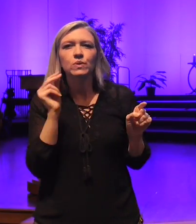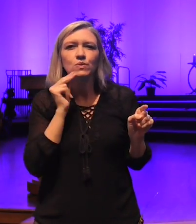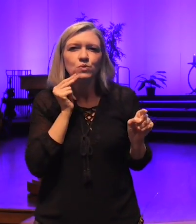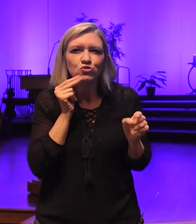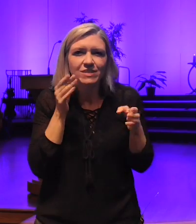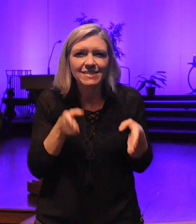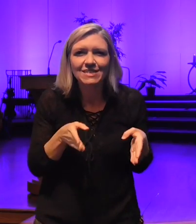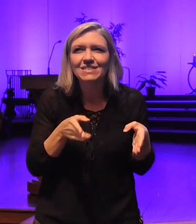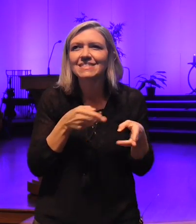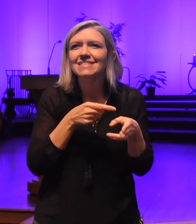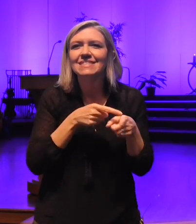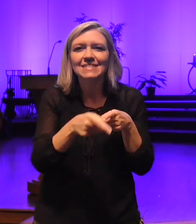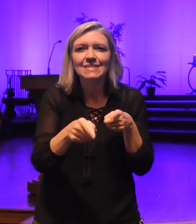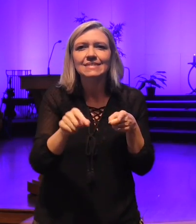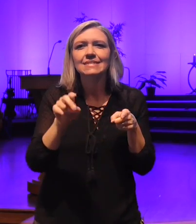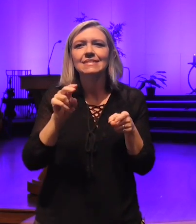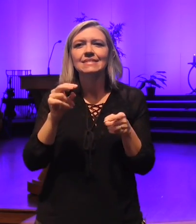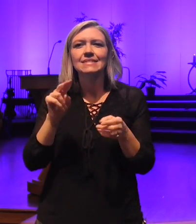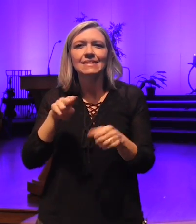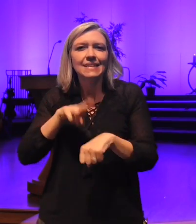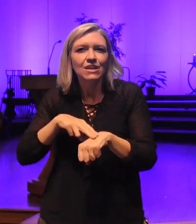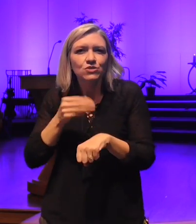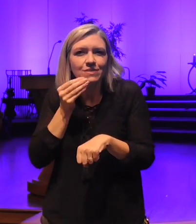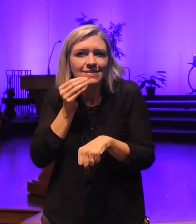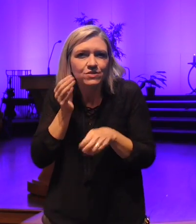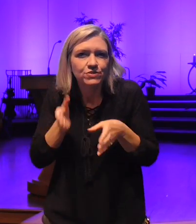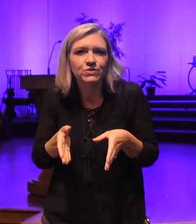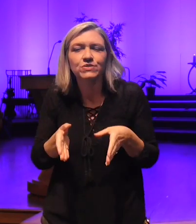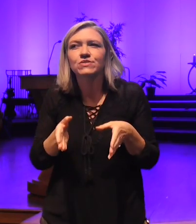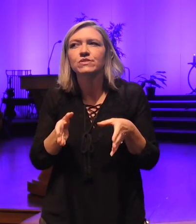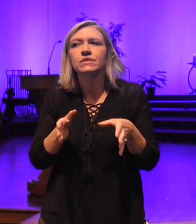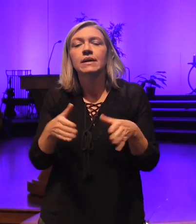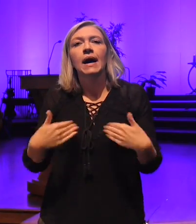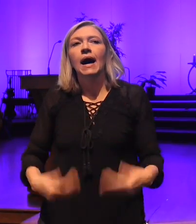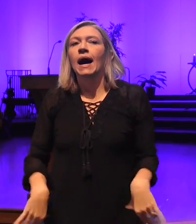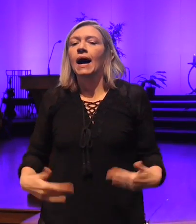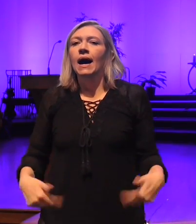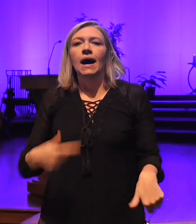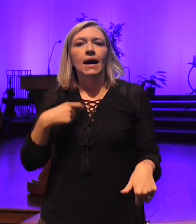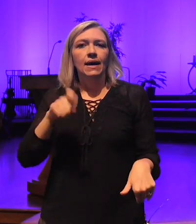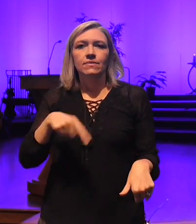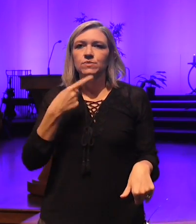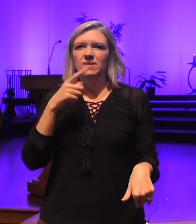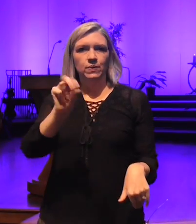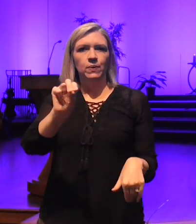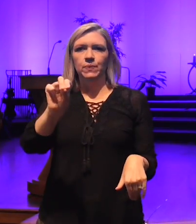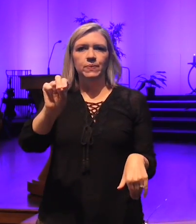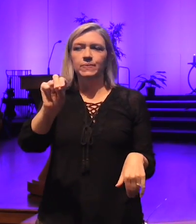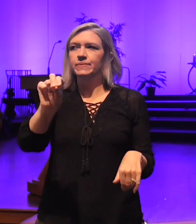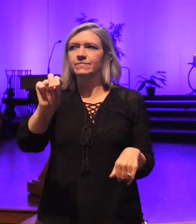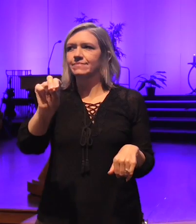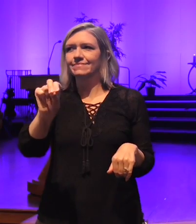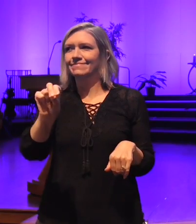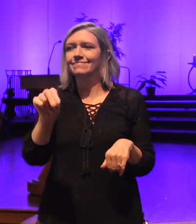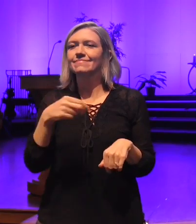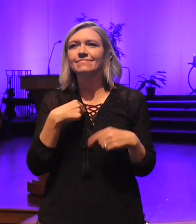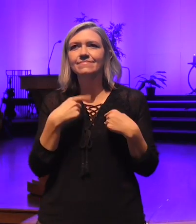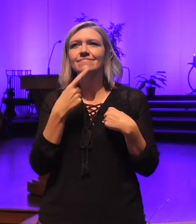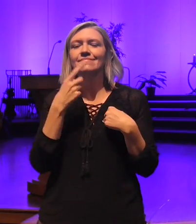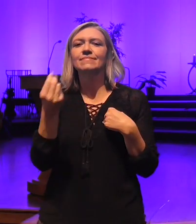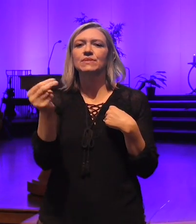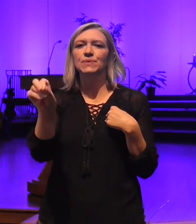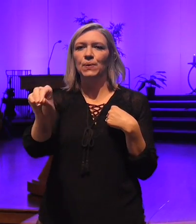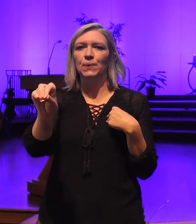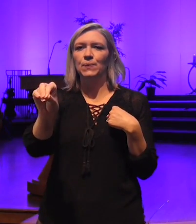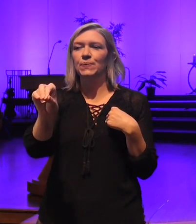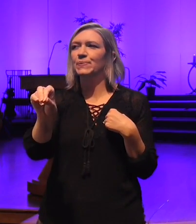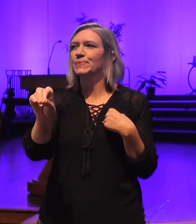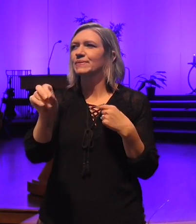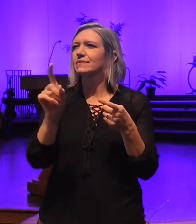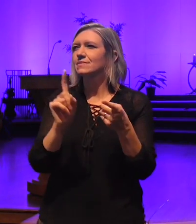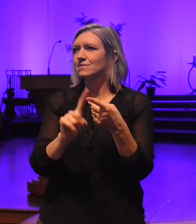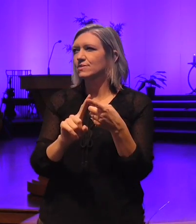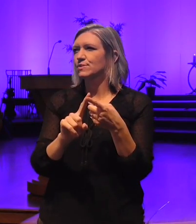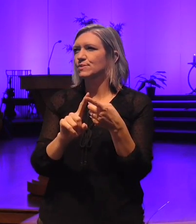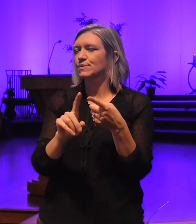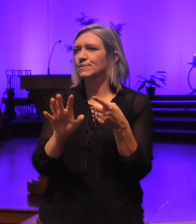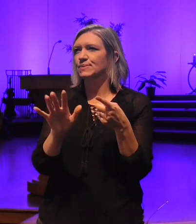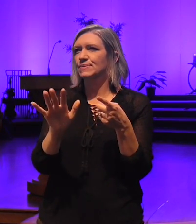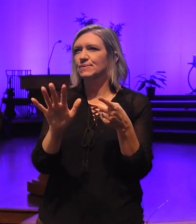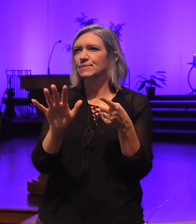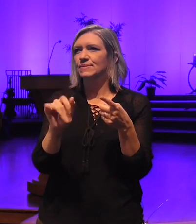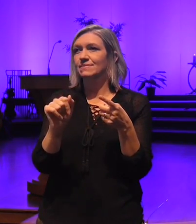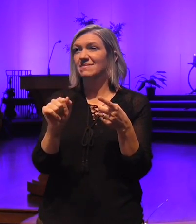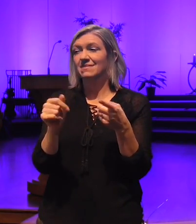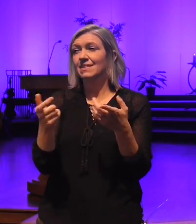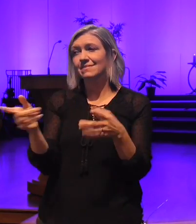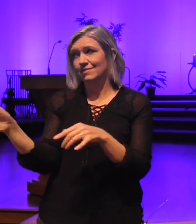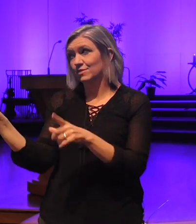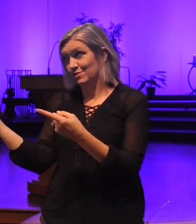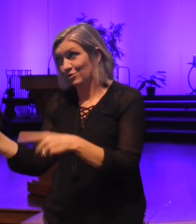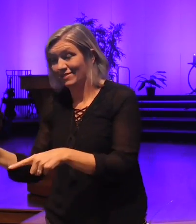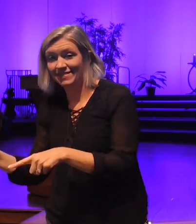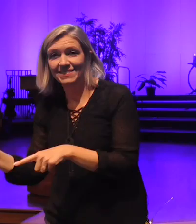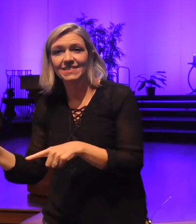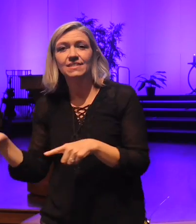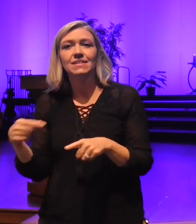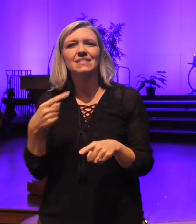y naturópatas, pero solo digo no, digo no a Kindred Spirits, digo no a comer una